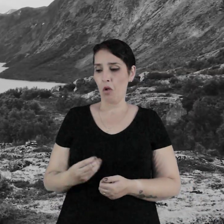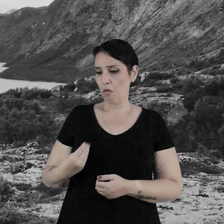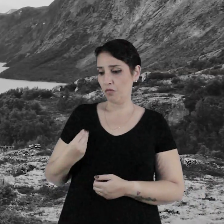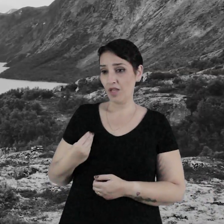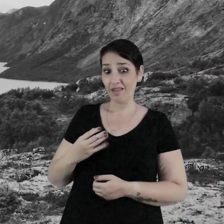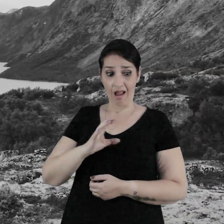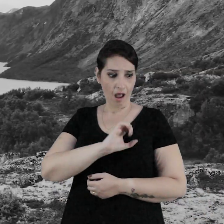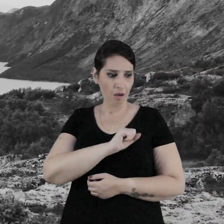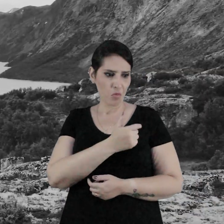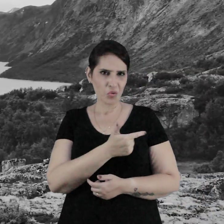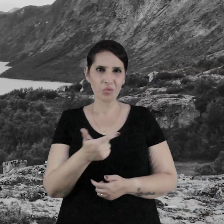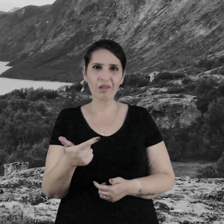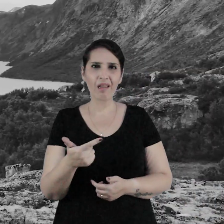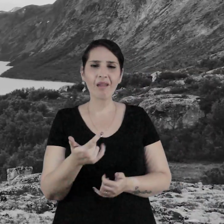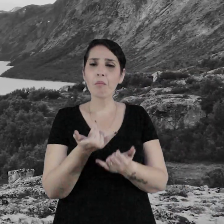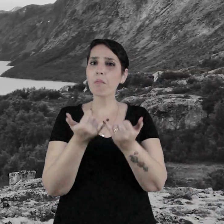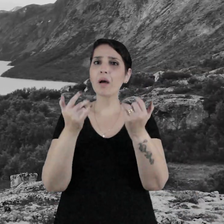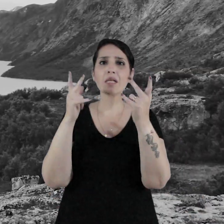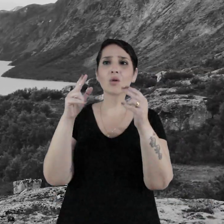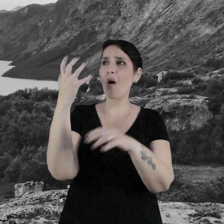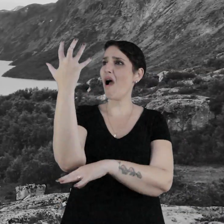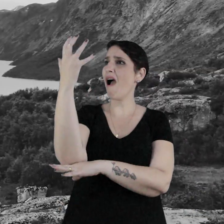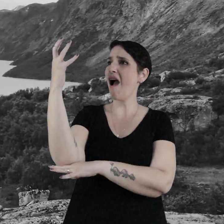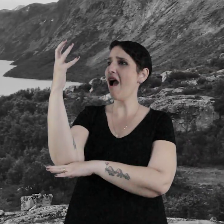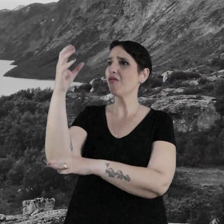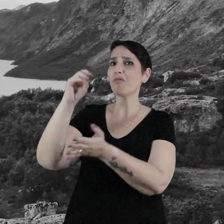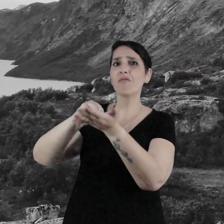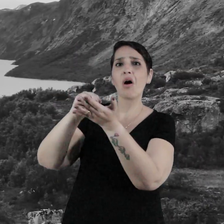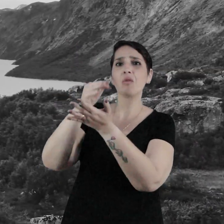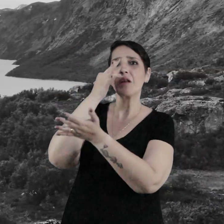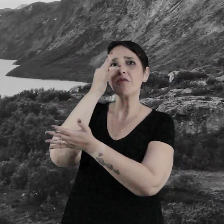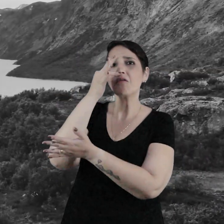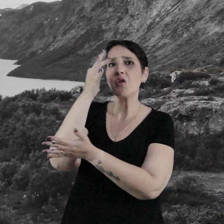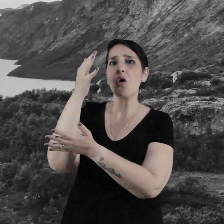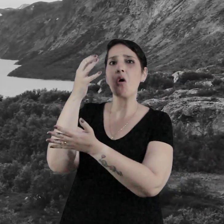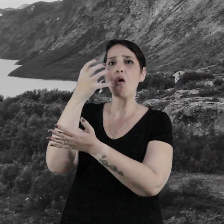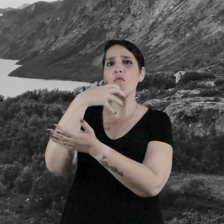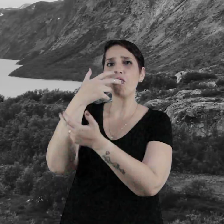Uma vida sem amor é como árvore sem flores e sem frutos.